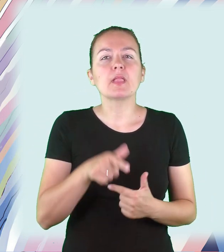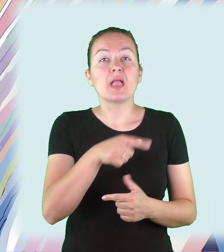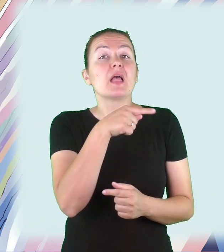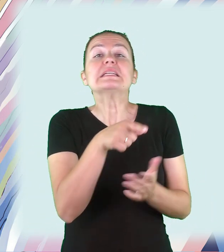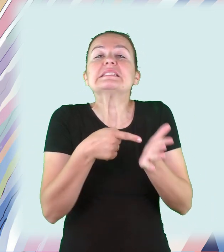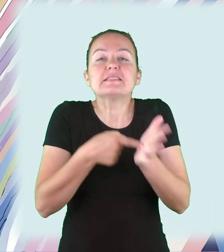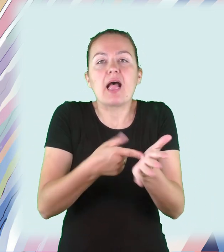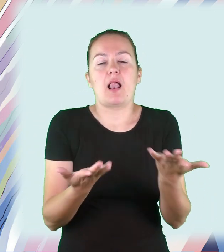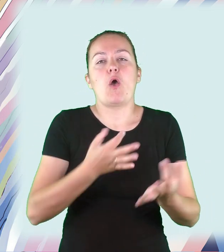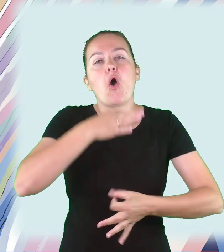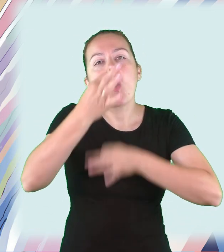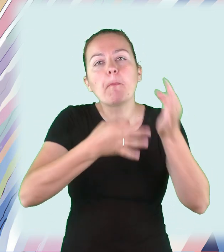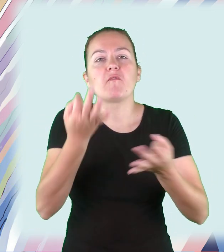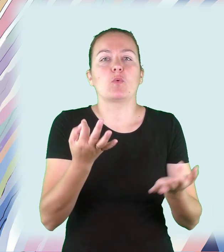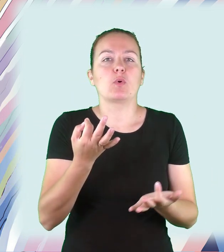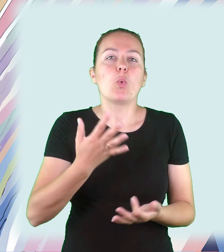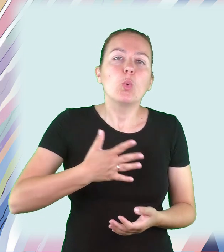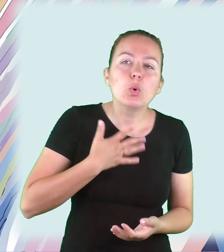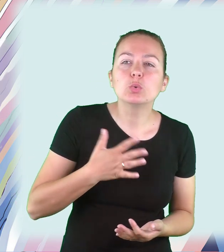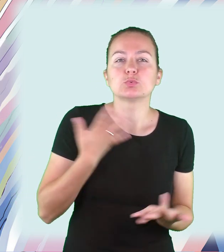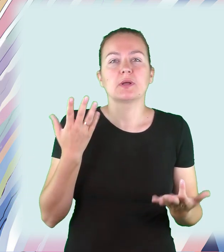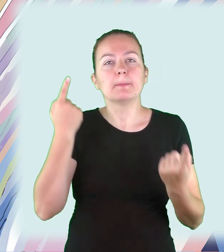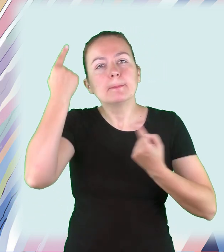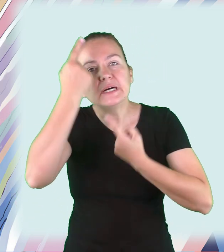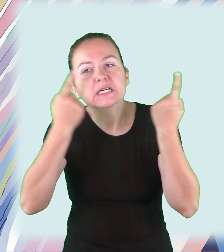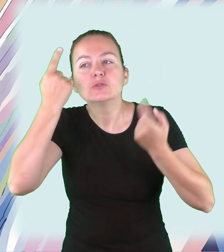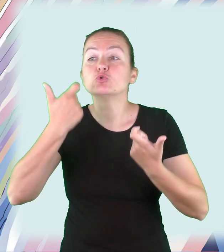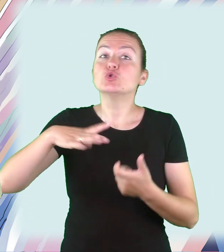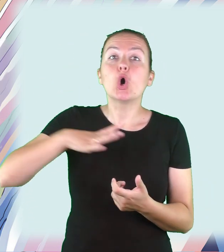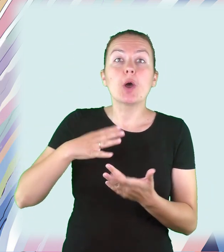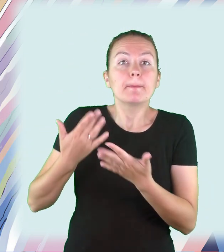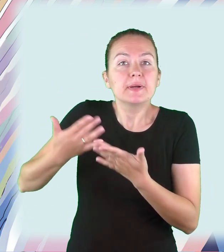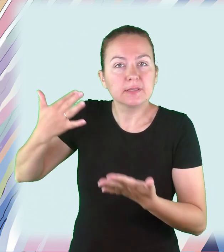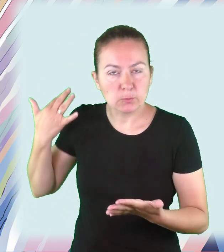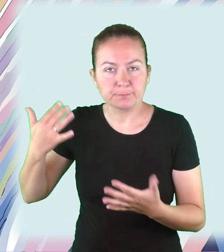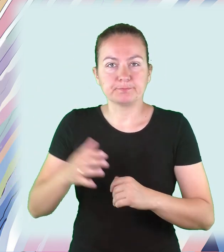Liryka służy wyrażaniu uczuć, myśli i przeżyć.